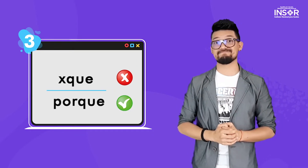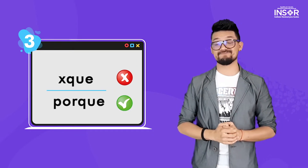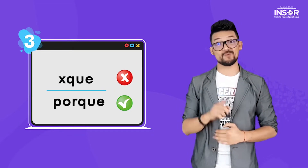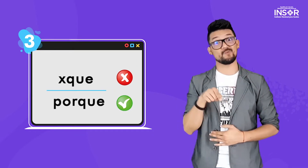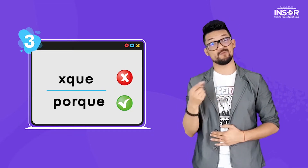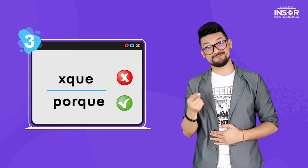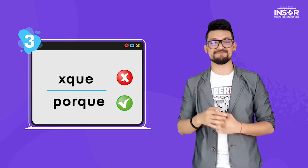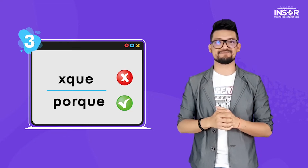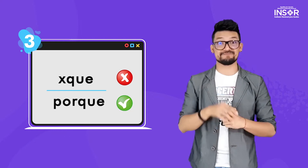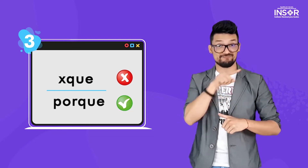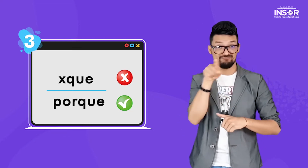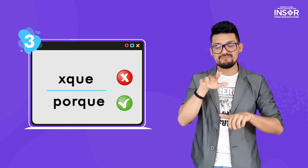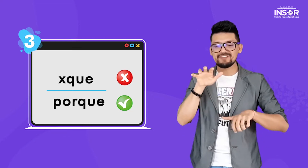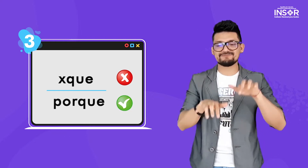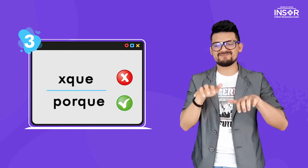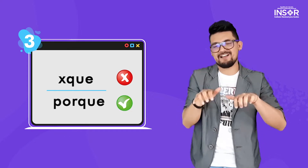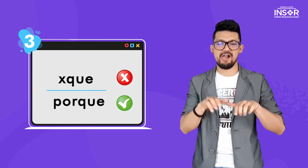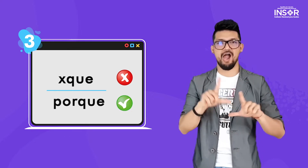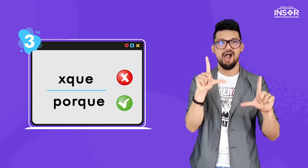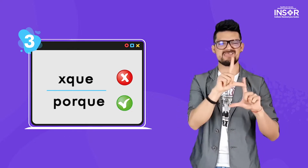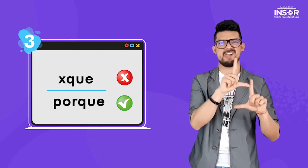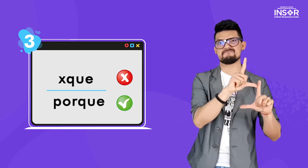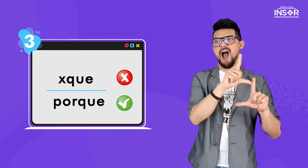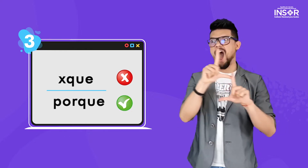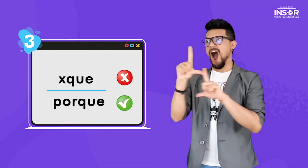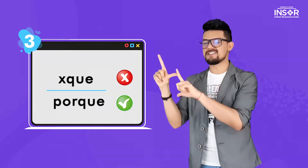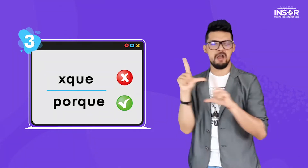O, si redactan la totalidad del mensaje con letra mayúscula,